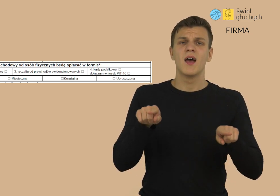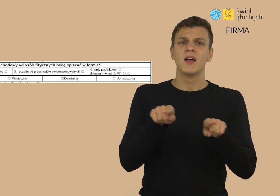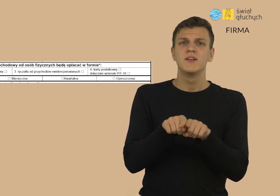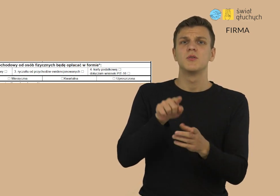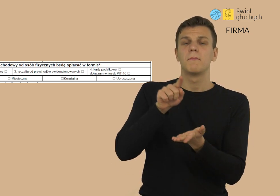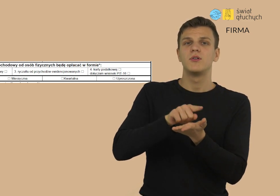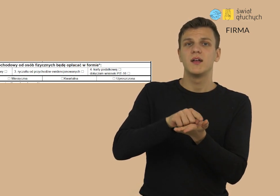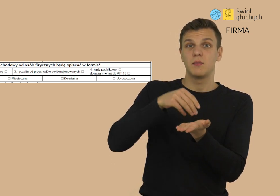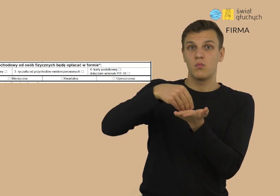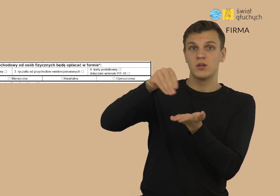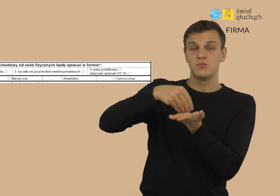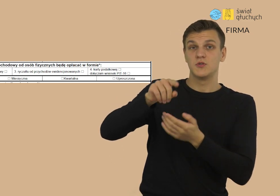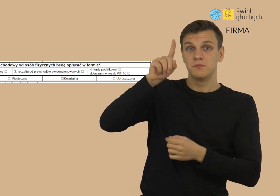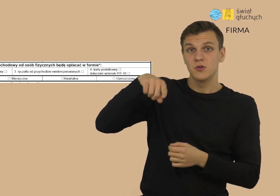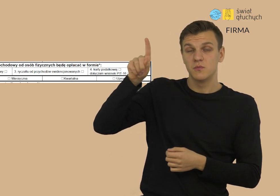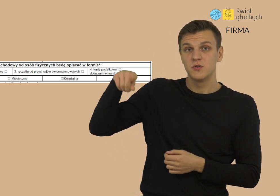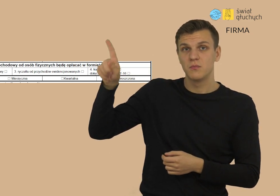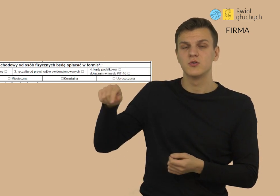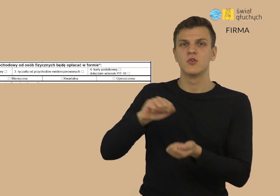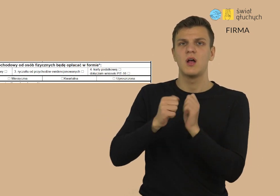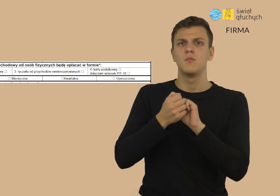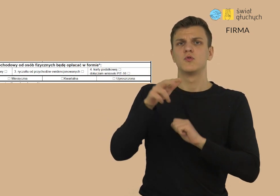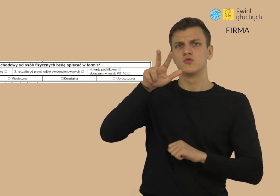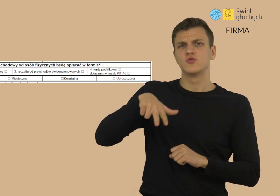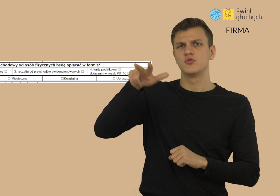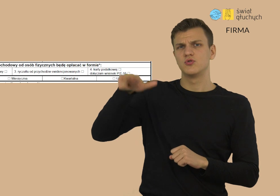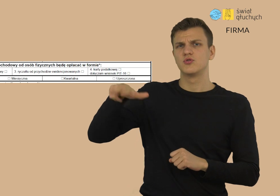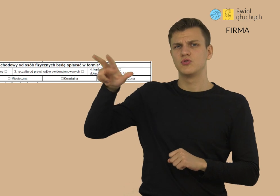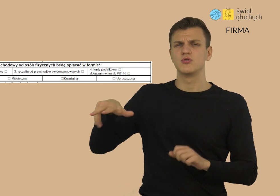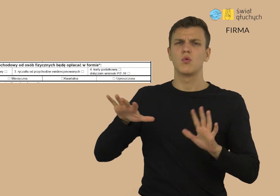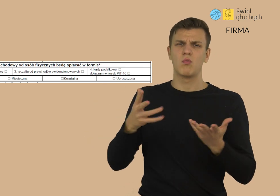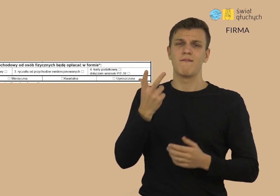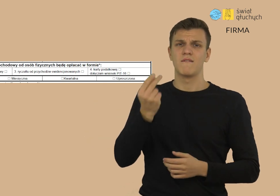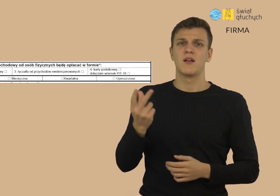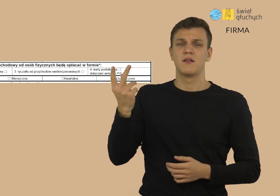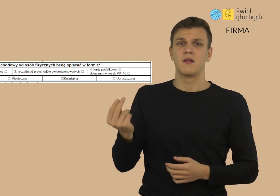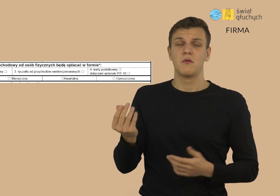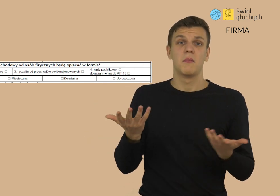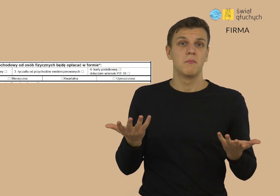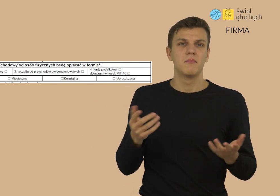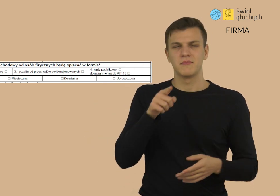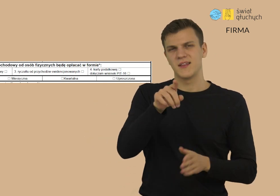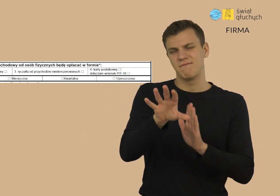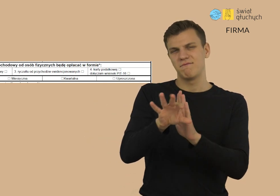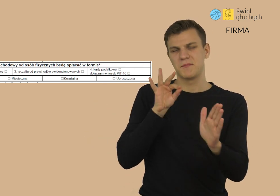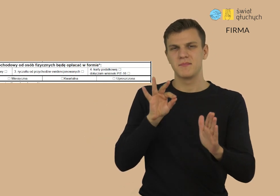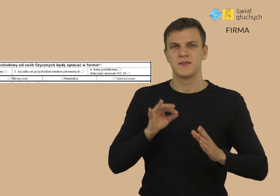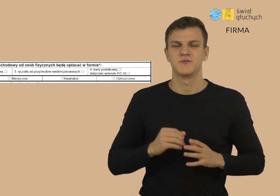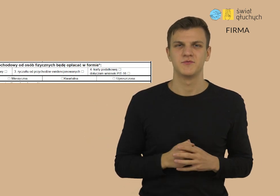oraz określ formę wpłaty zaliczki – miesięczna lub kwartalna.